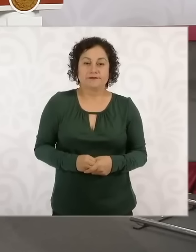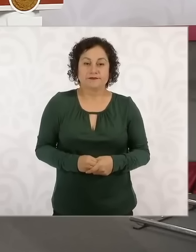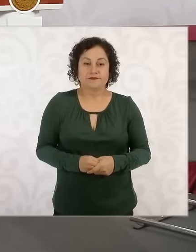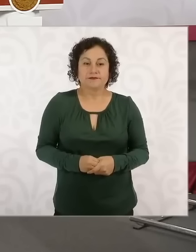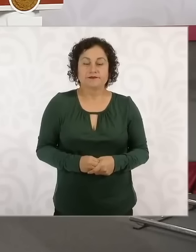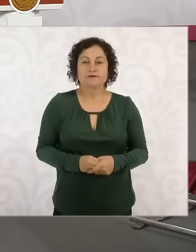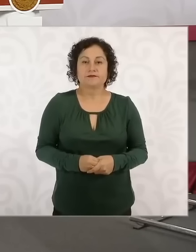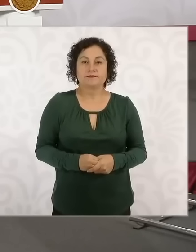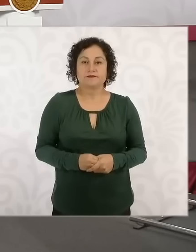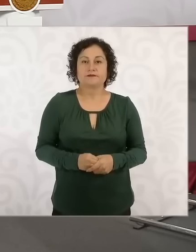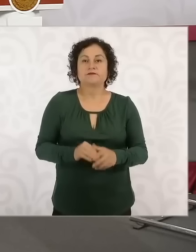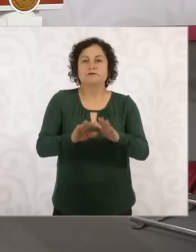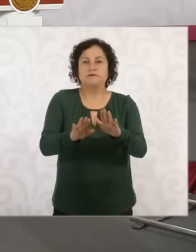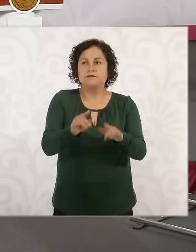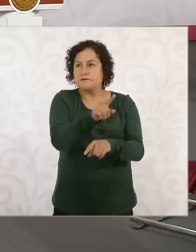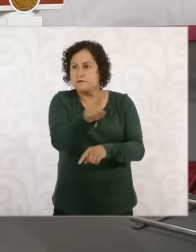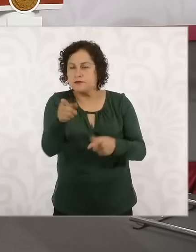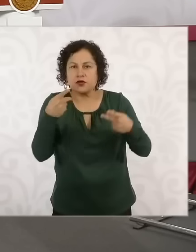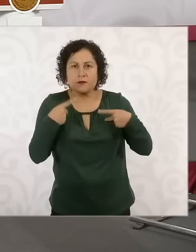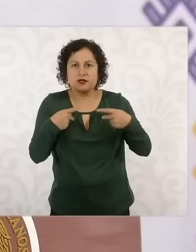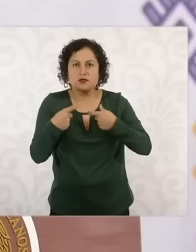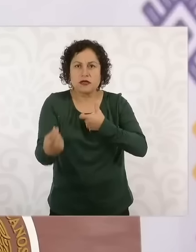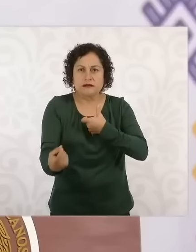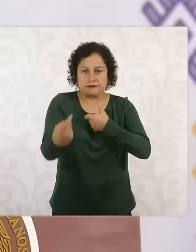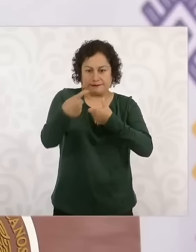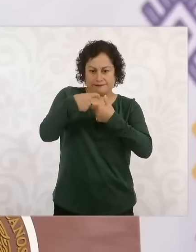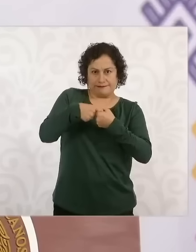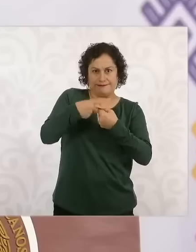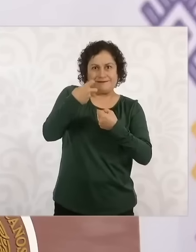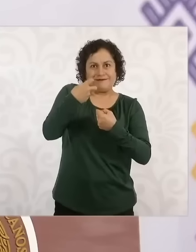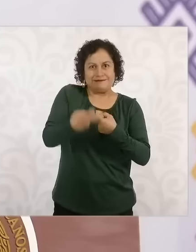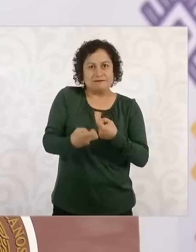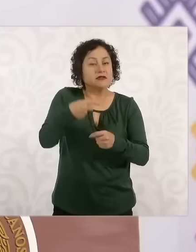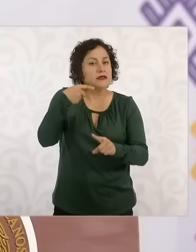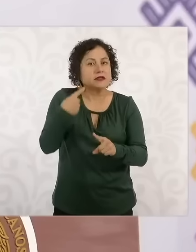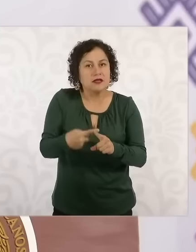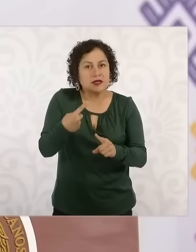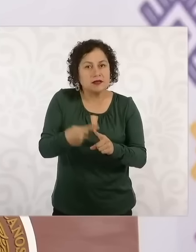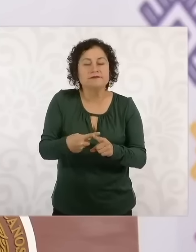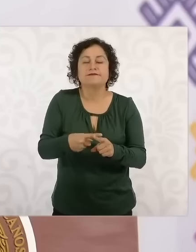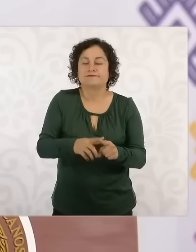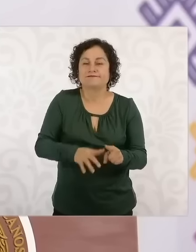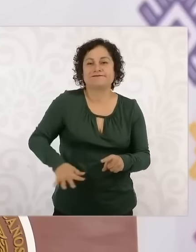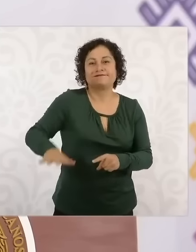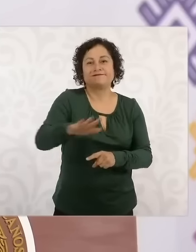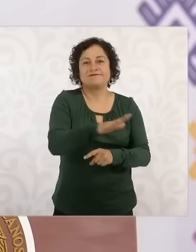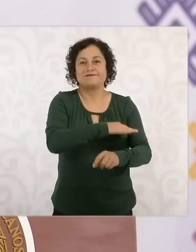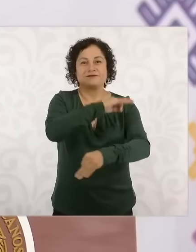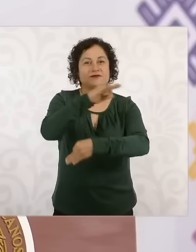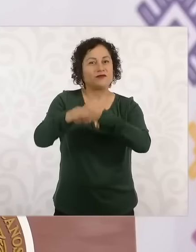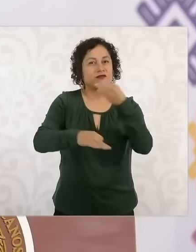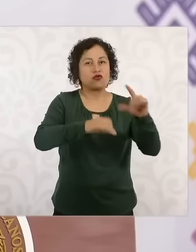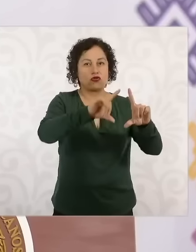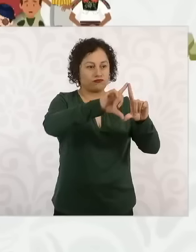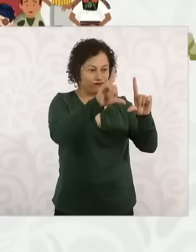vamos a registrar? a toda la población en México, incluidas las niñas, los niños, los jóvenes,